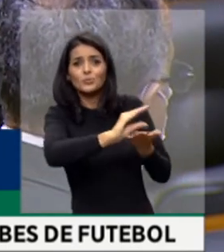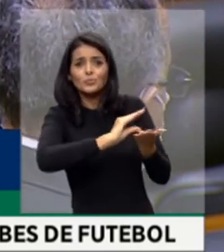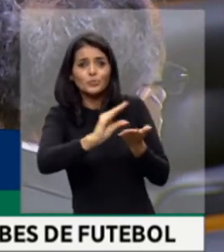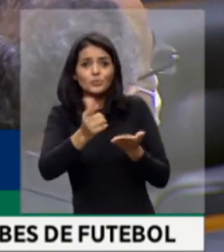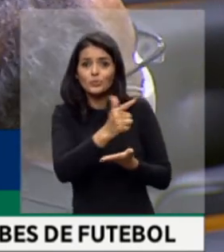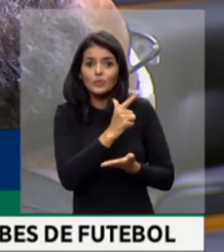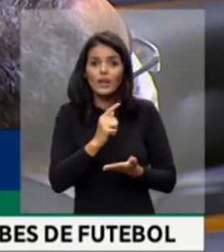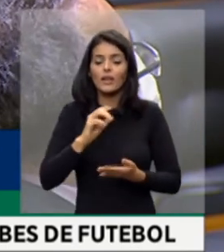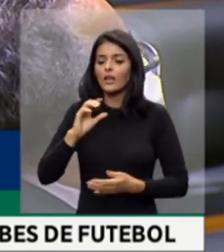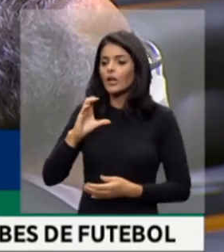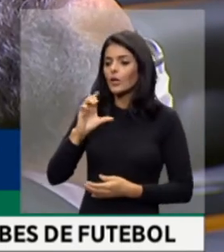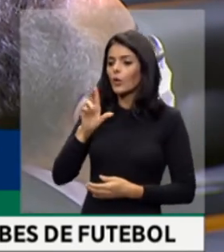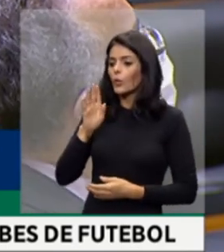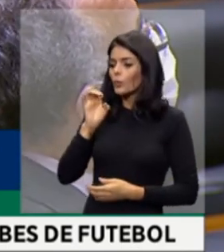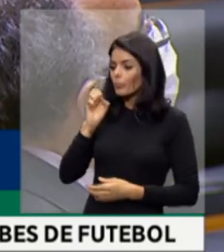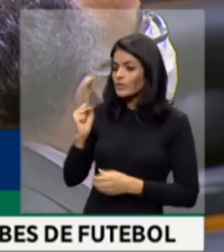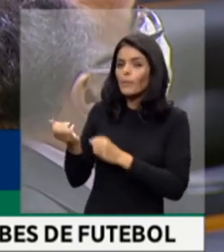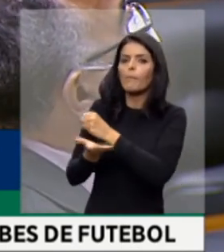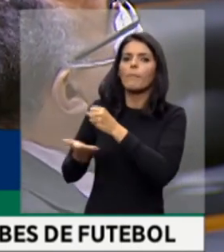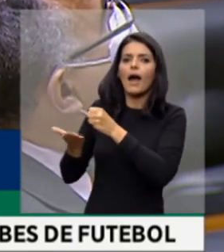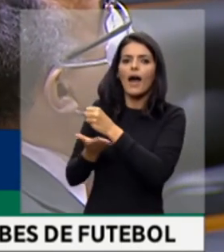DOS CLUBES. QUE, MUITAS VEZES, ALIÁS, A AMPLA MAIORIA DAS